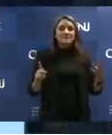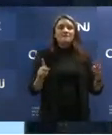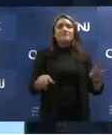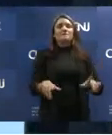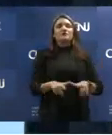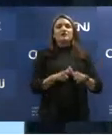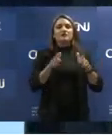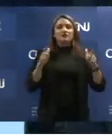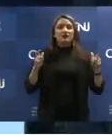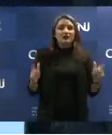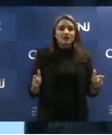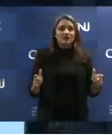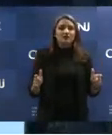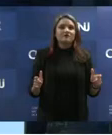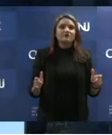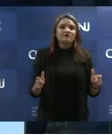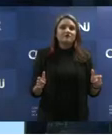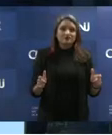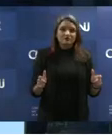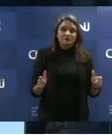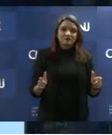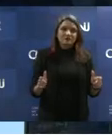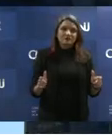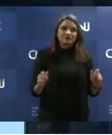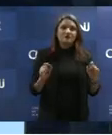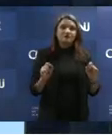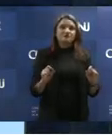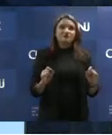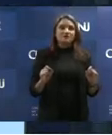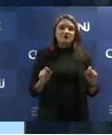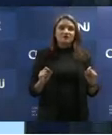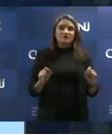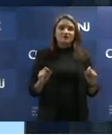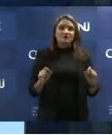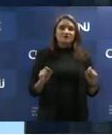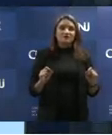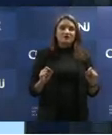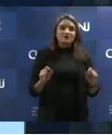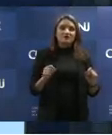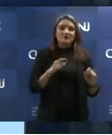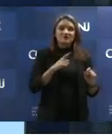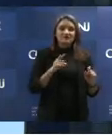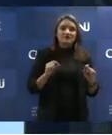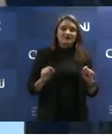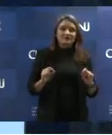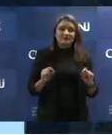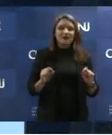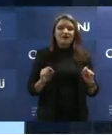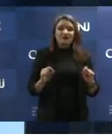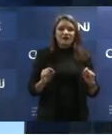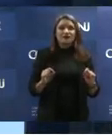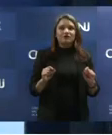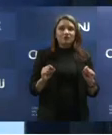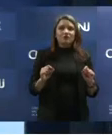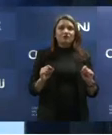não afastaram o magistrado das suas funções. Lavrar o acórdão agora aqui